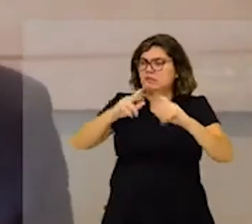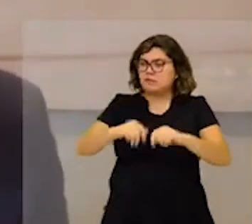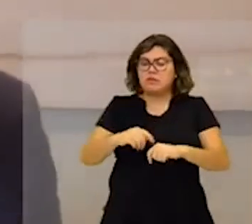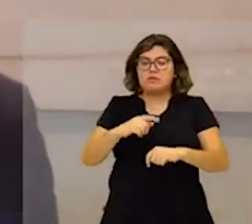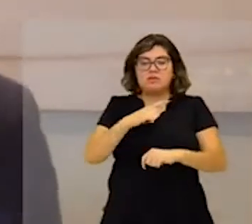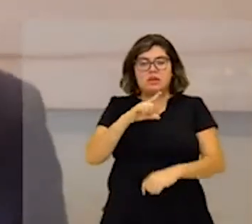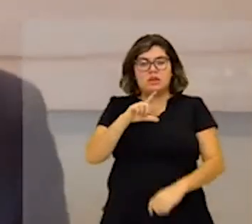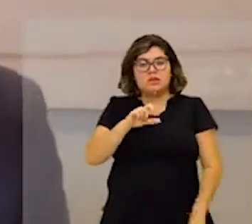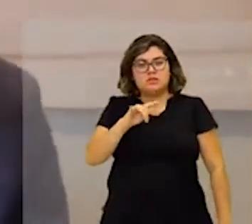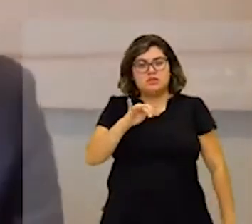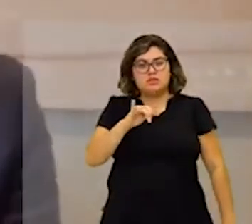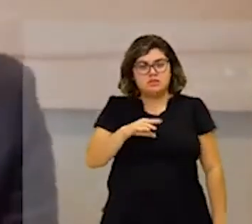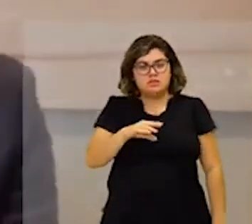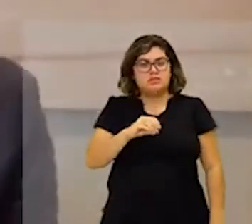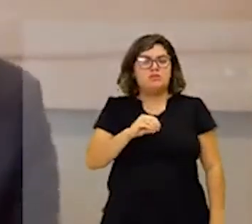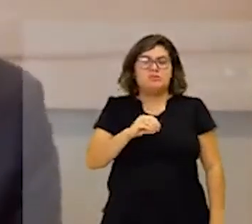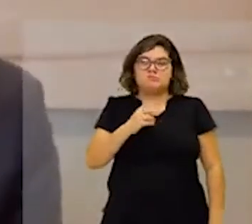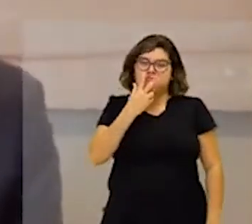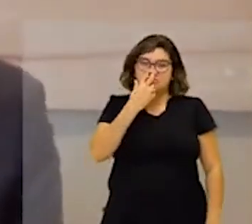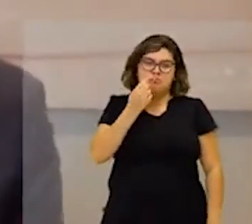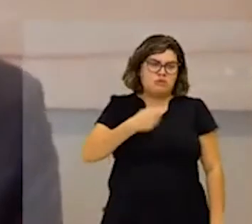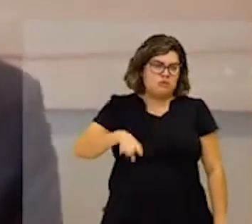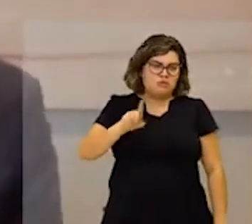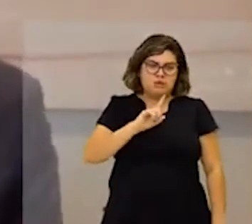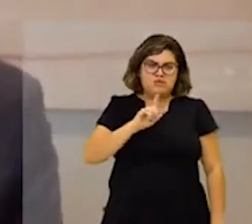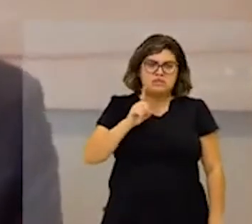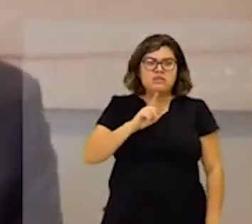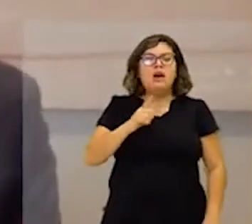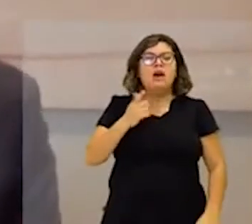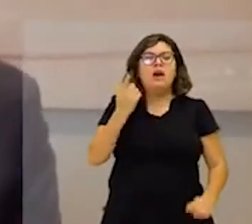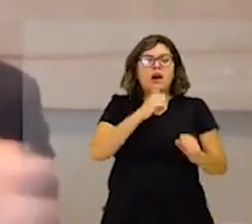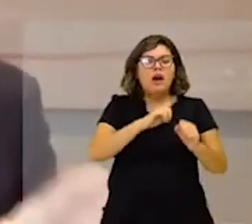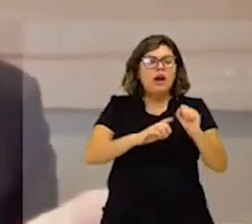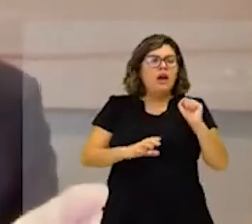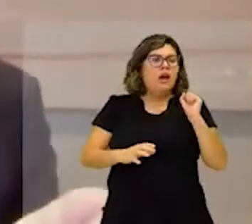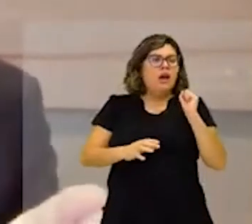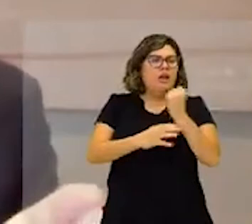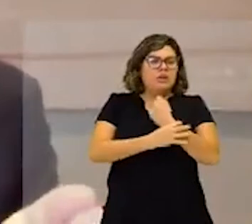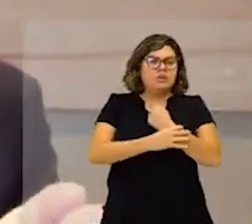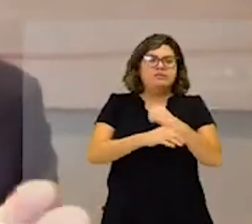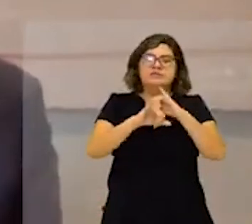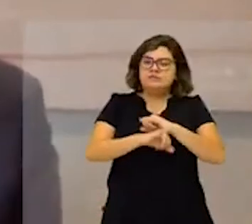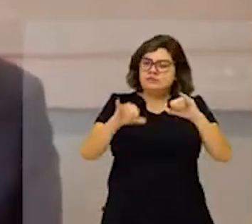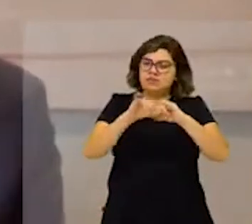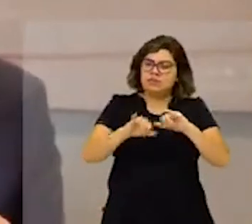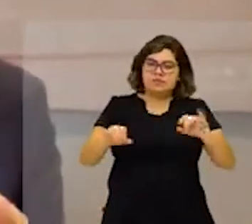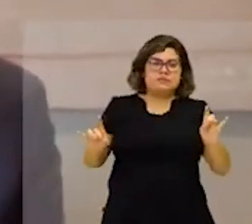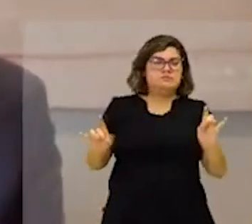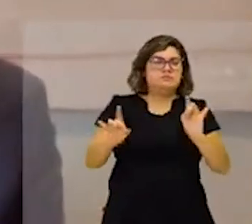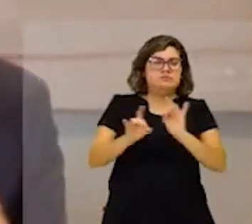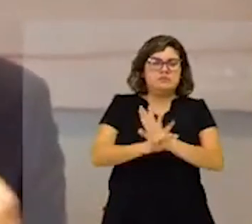desnecessário garantiu se propagando a plena garantiu-se propaganda plena então Portanto